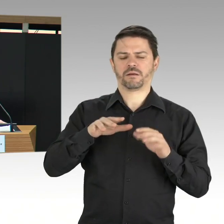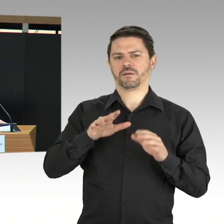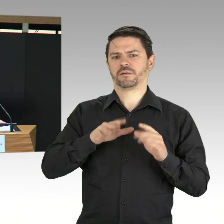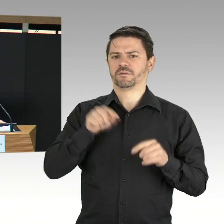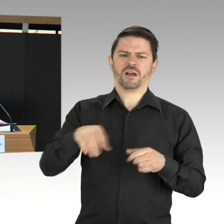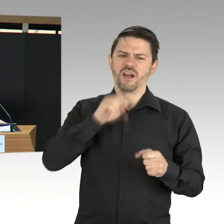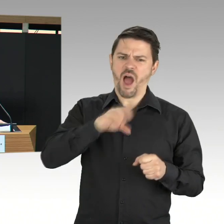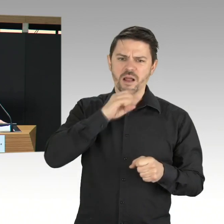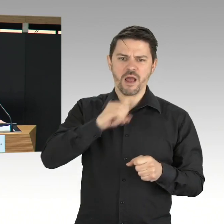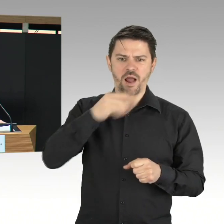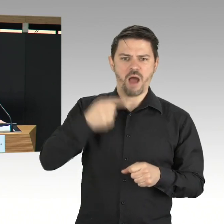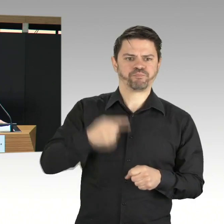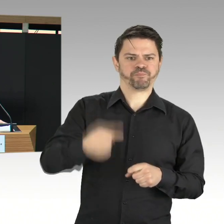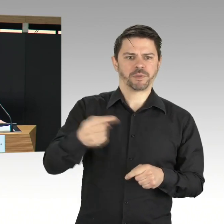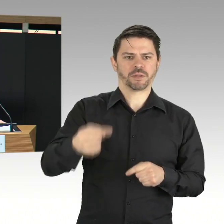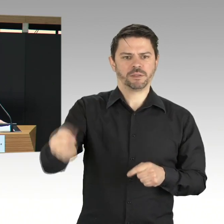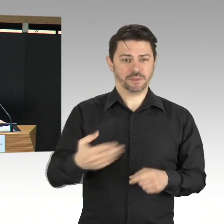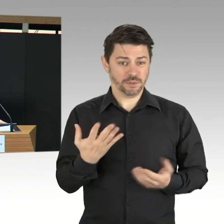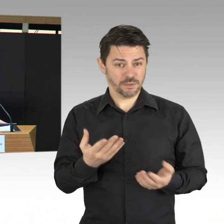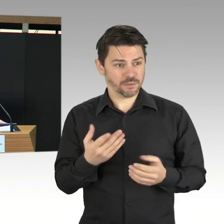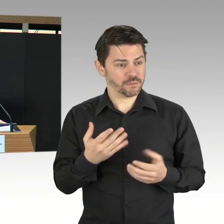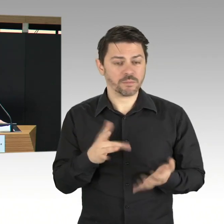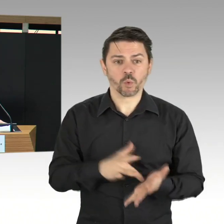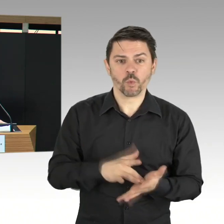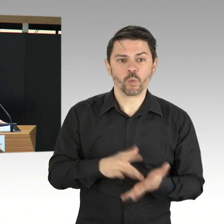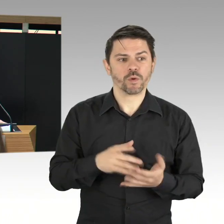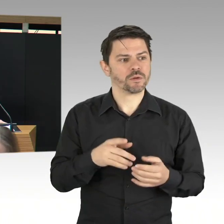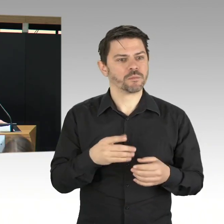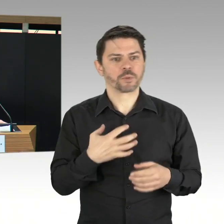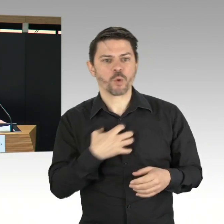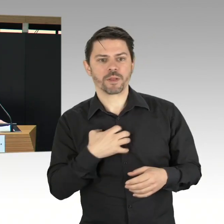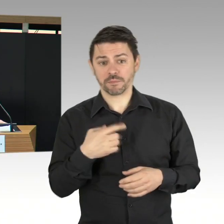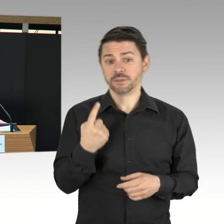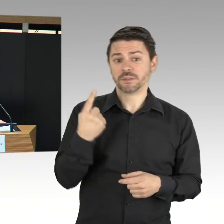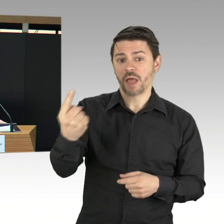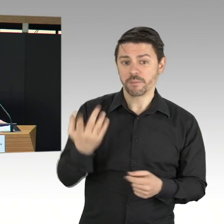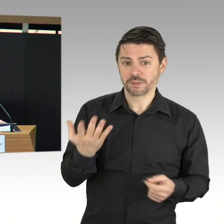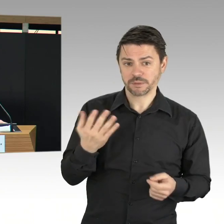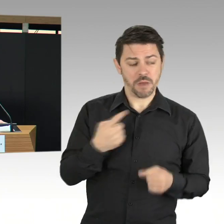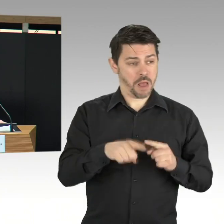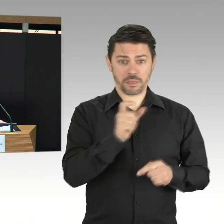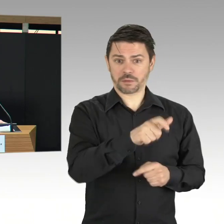und bleiben wird auch in den nächsten Wochen, gibt es natürlich Fragen, aber die darf man nicht so zur Verunsicherung beitragen,